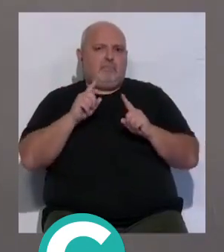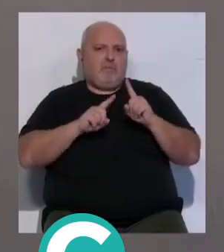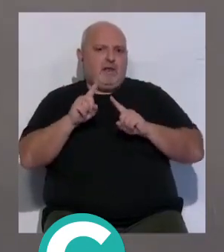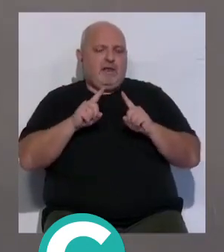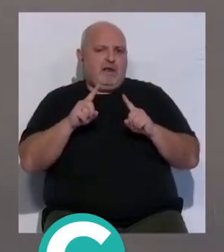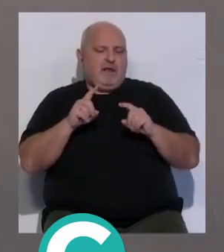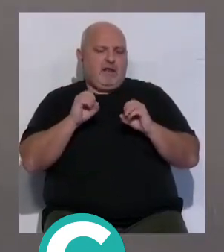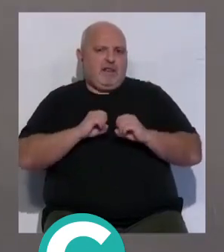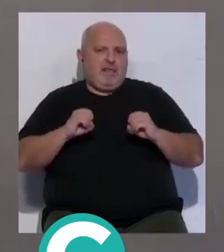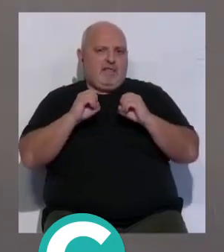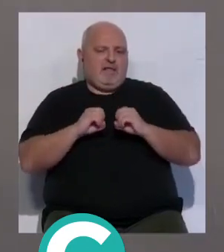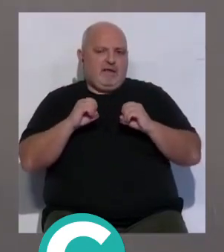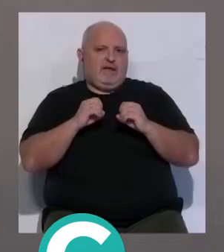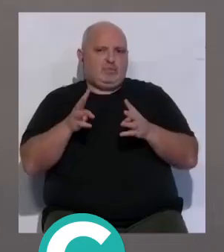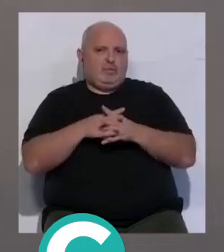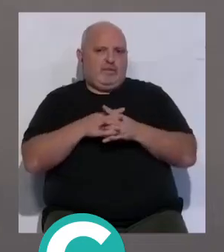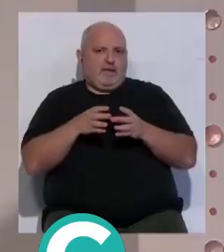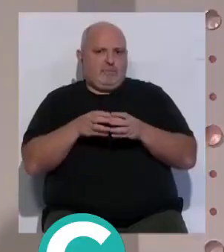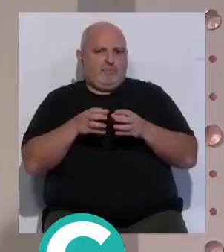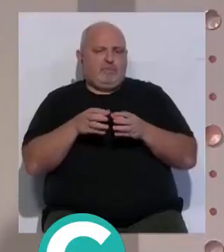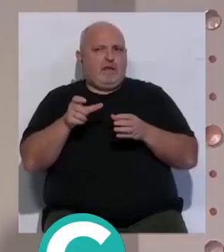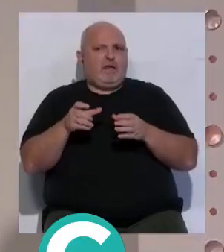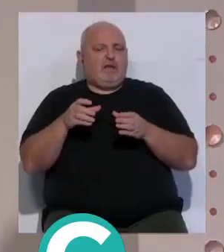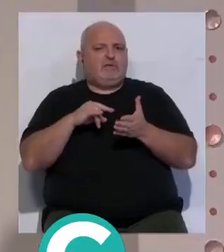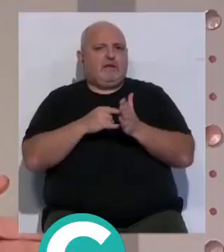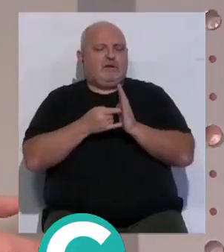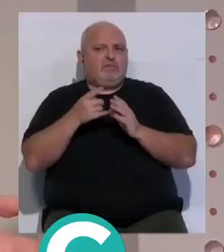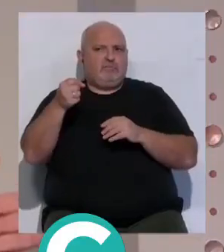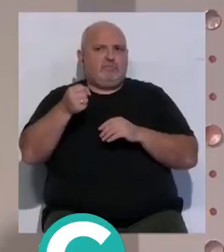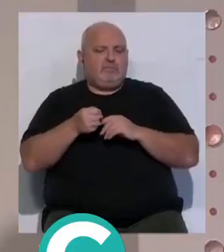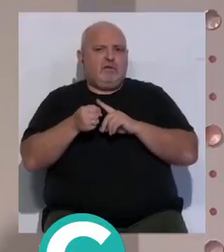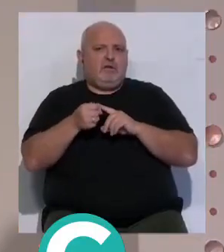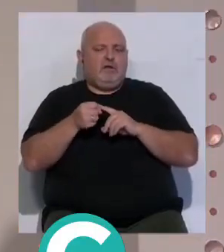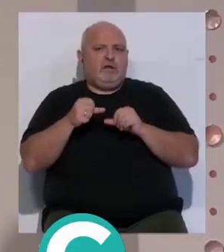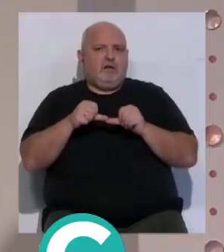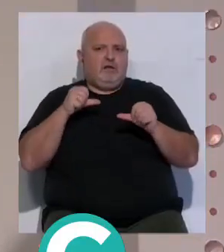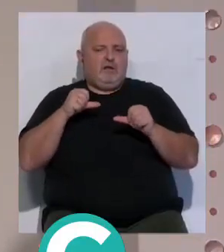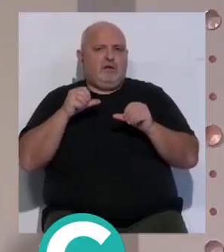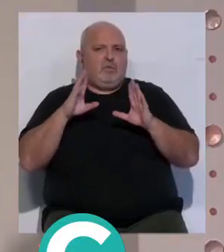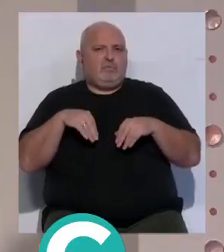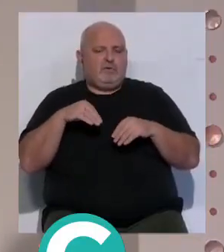es la estructura del equipo sí un técnico que ha llegado en este último tramo del año que se ha